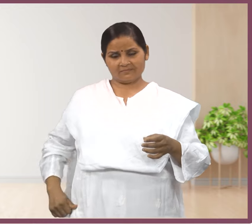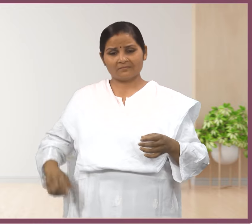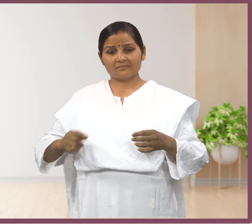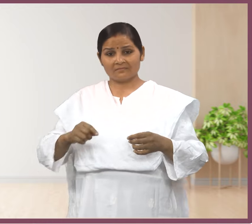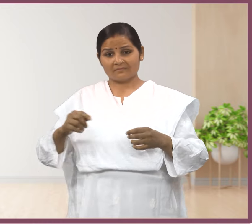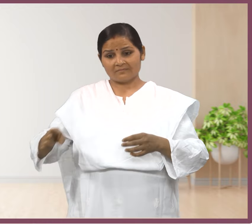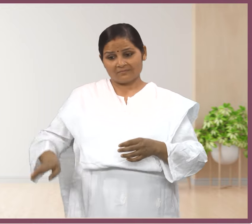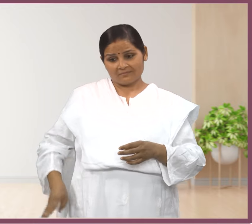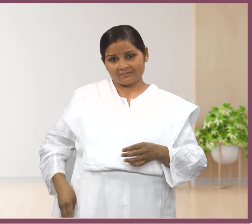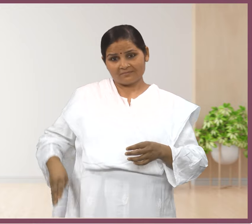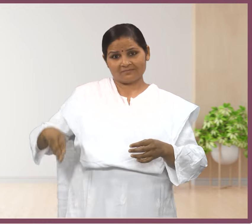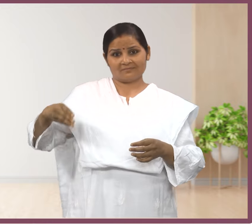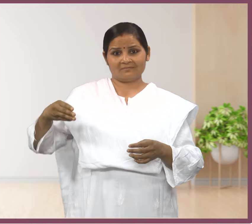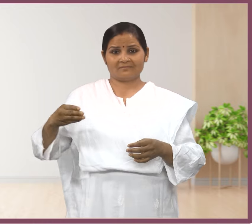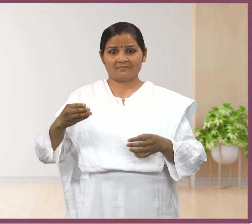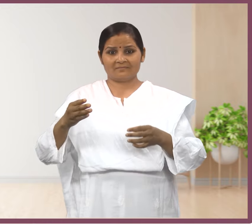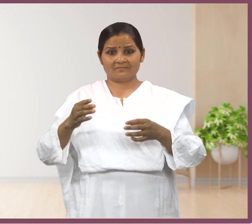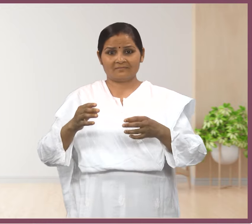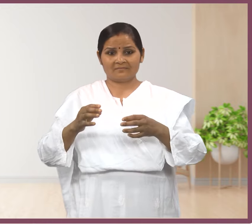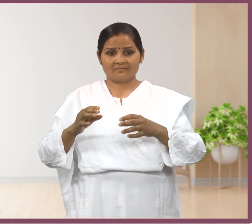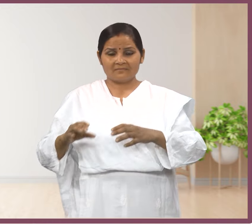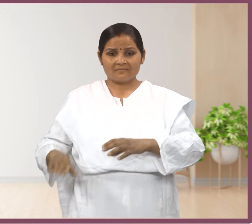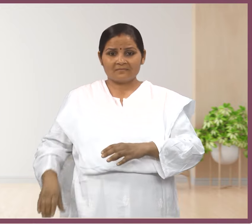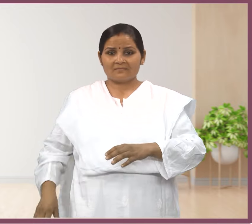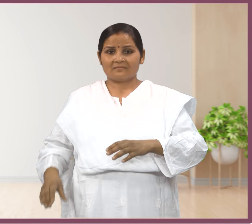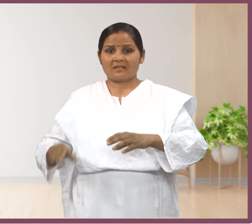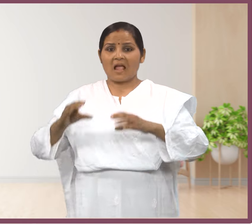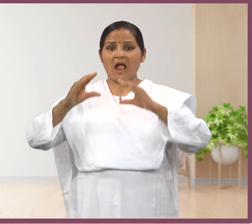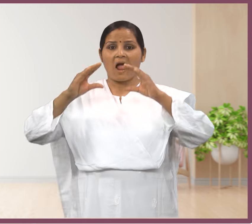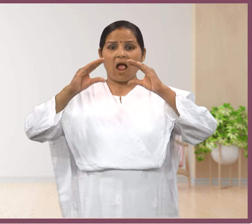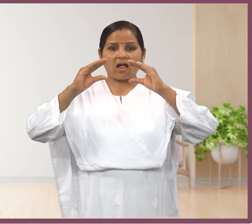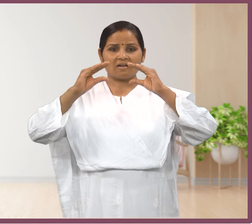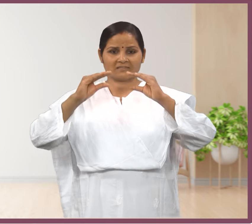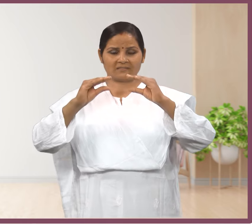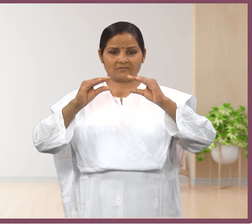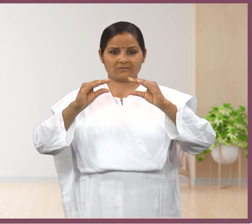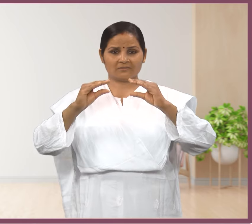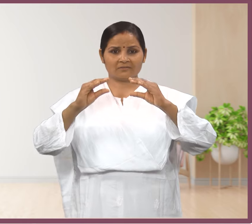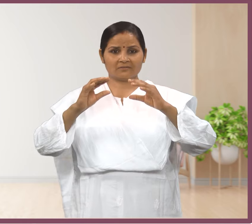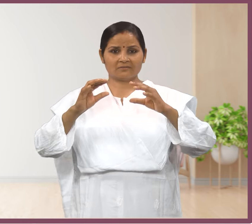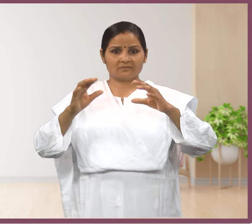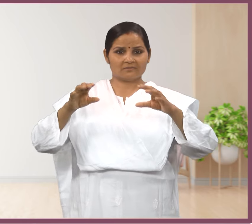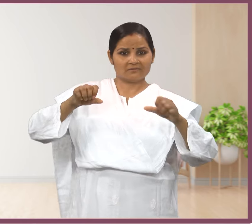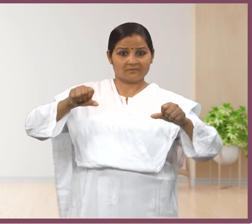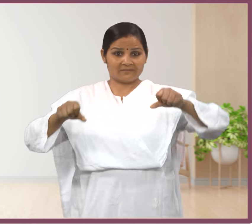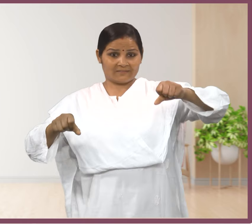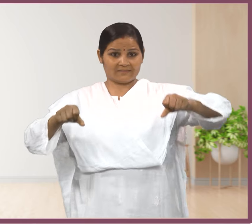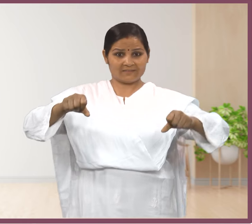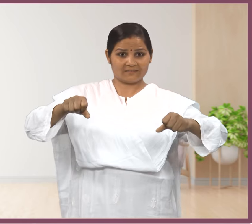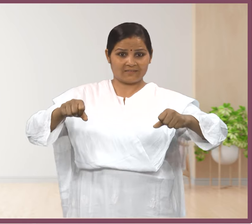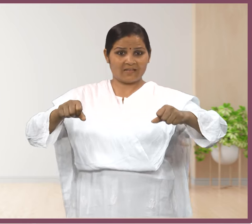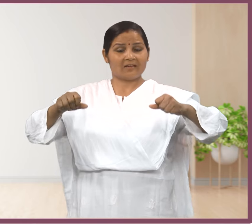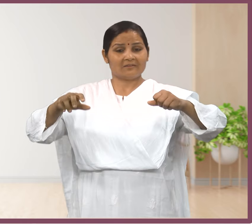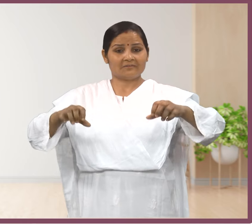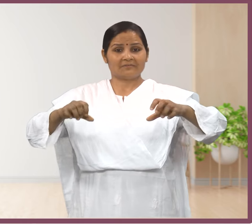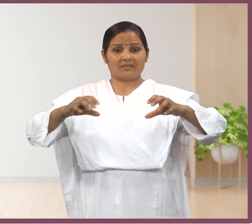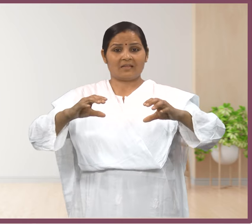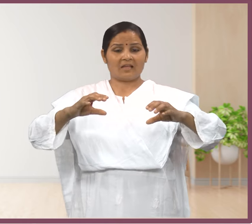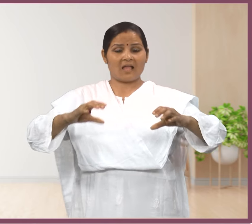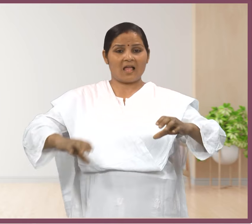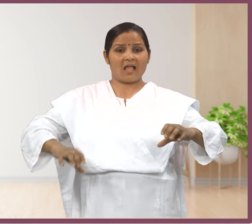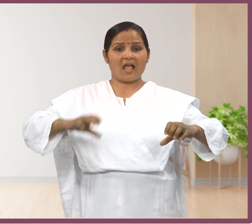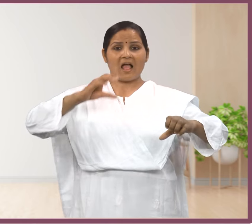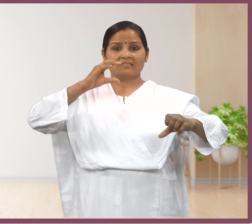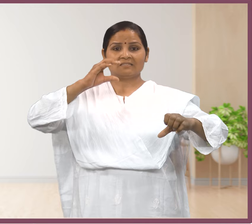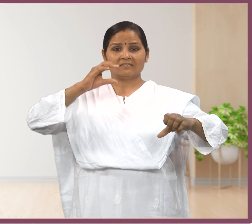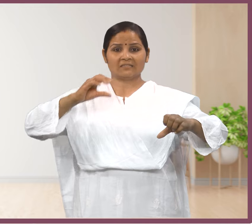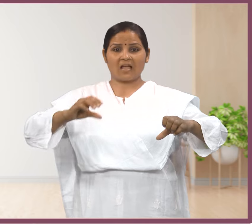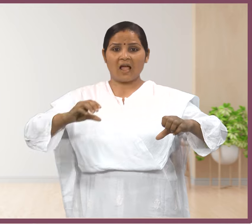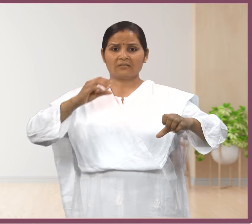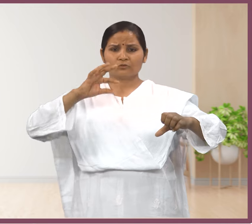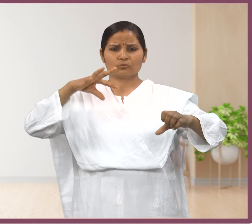అతను ఆ పర్సులోంచి ఒక శాండ్విచ్ తీసి, తాడుపై బ్యాలెన్స్ చేస్తూ శాండ్విచ్ తిన్నాడు.